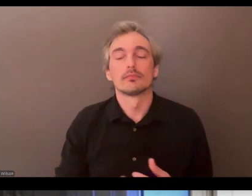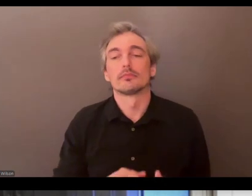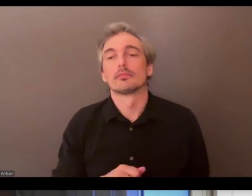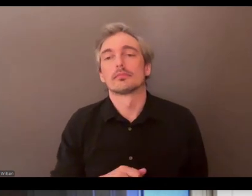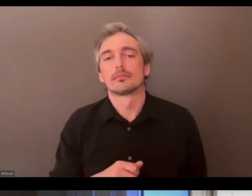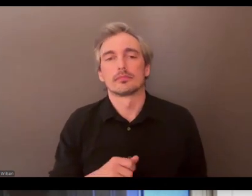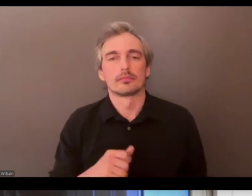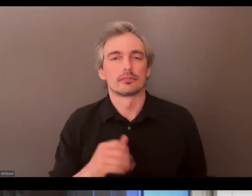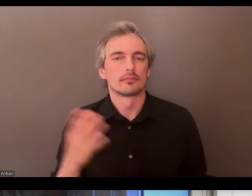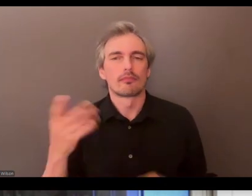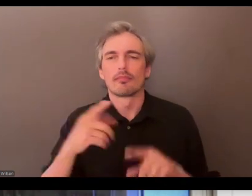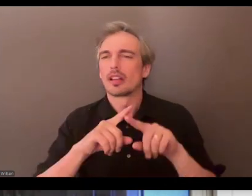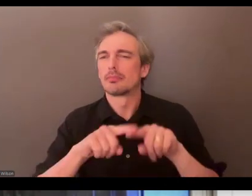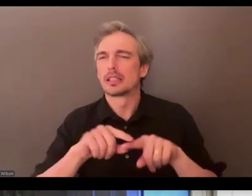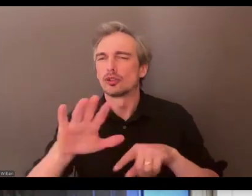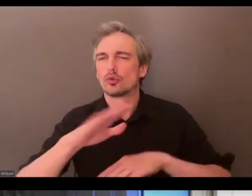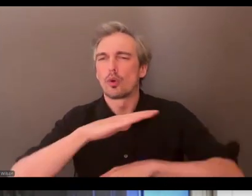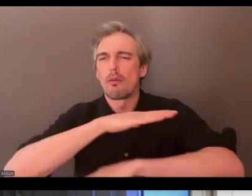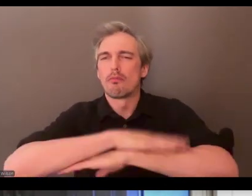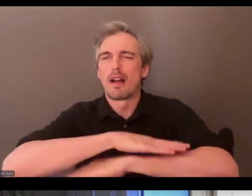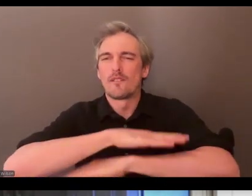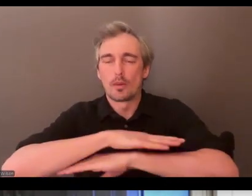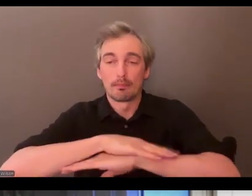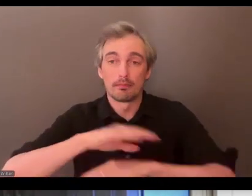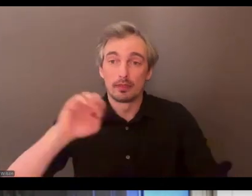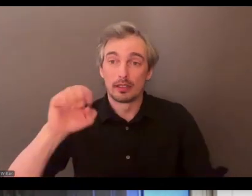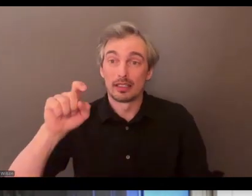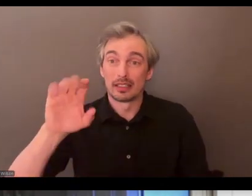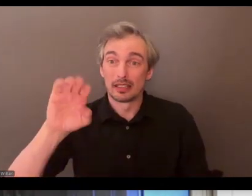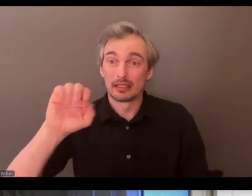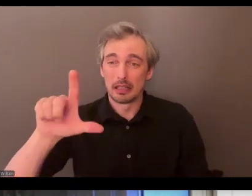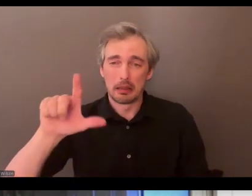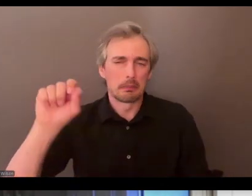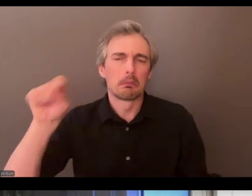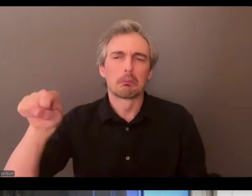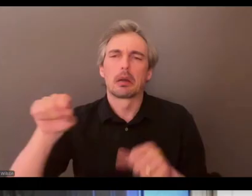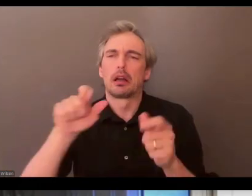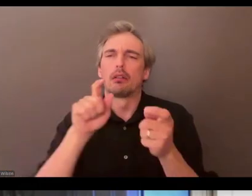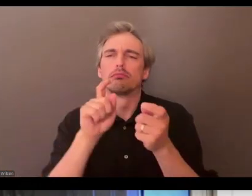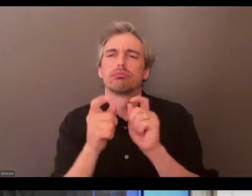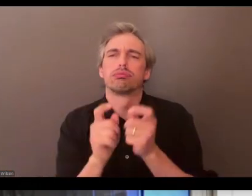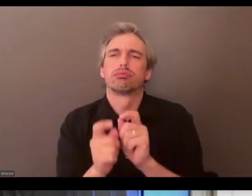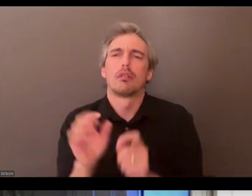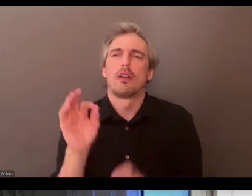例えば、 Excelでは、チャ ートやデ ータ セットのフォントサイズを調整することができます。